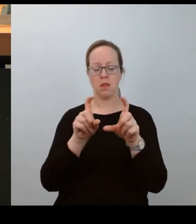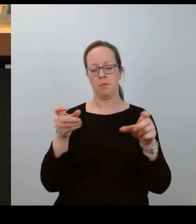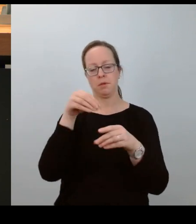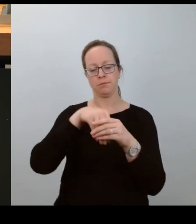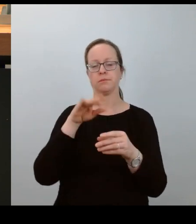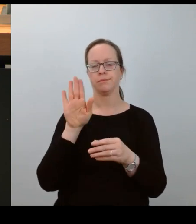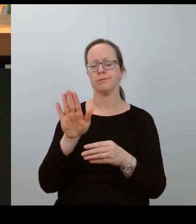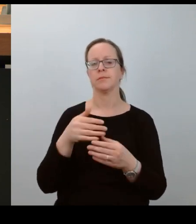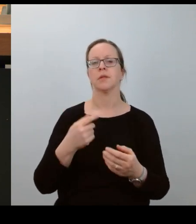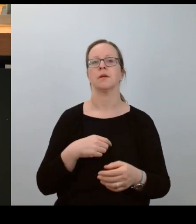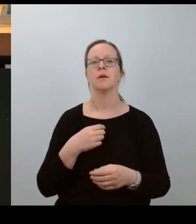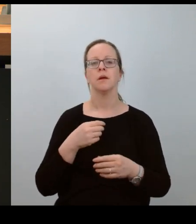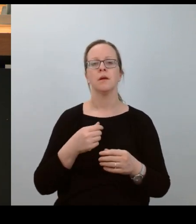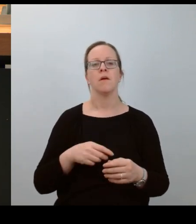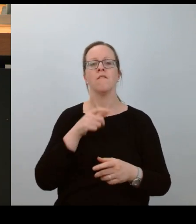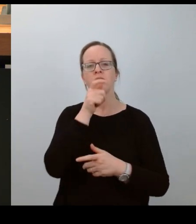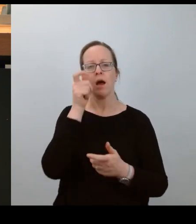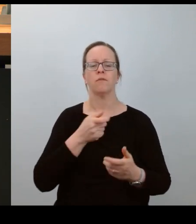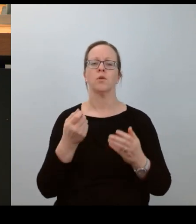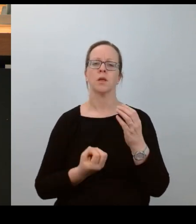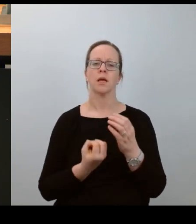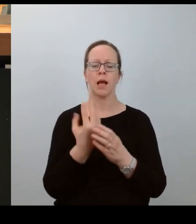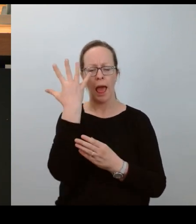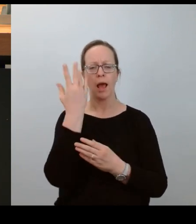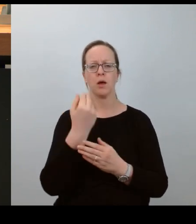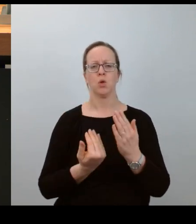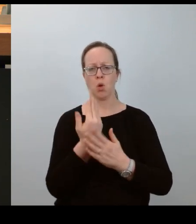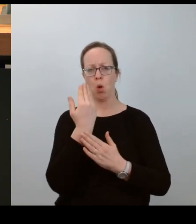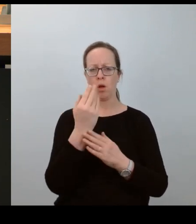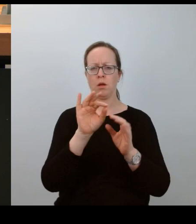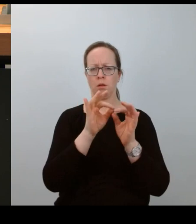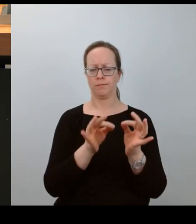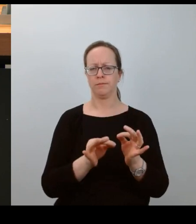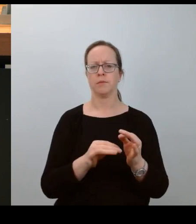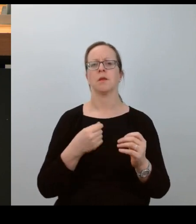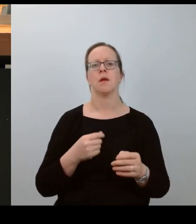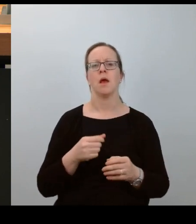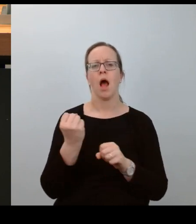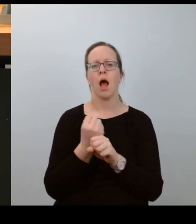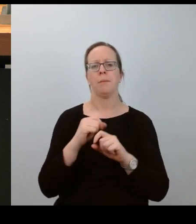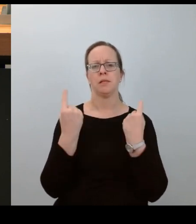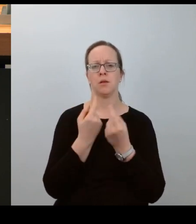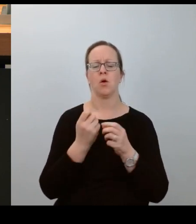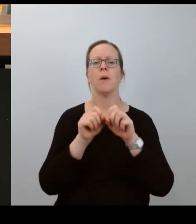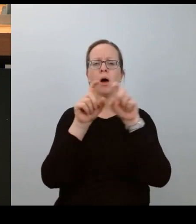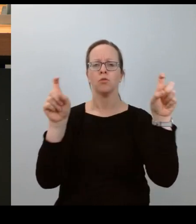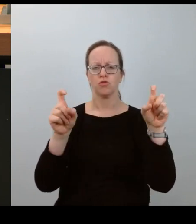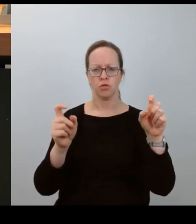sie gesprochen haben, mit dem von uns geforderten Controlling übereinstimmt und deckungsgleich ist. Das müssten wir dann in der Tat noch